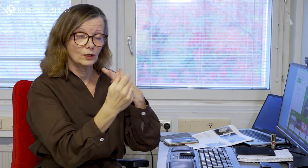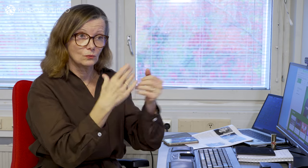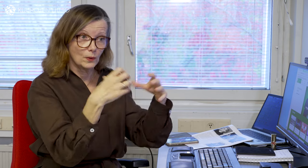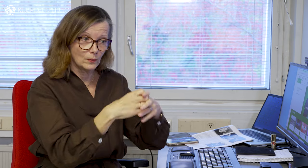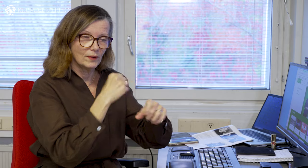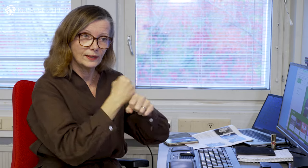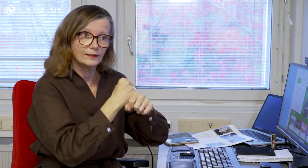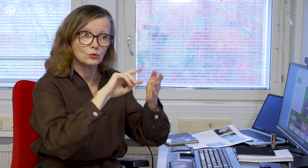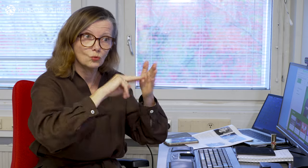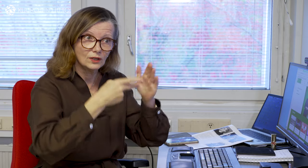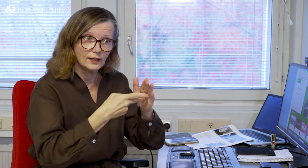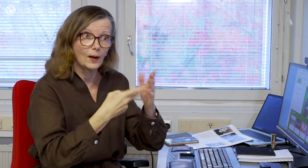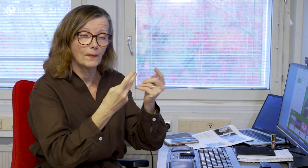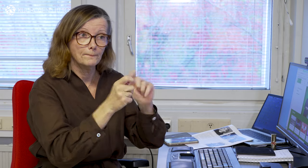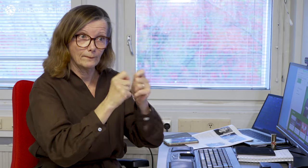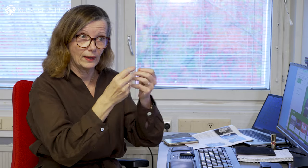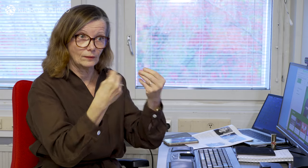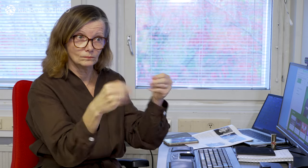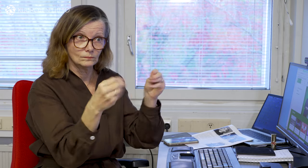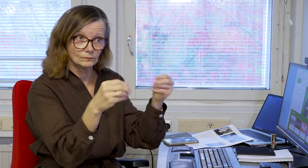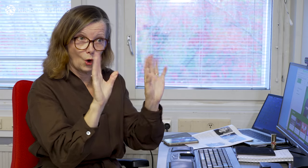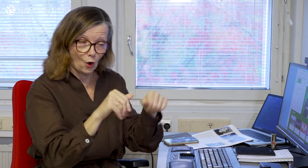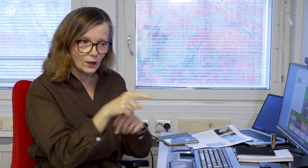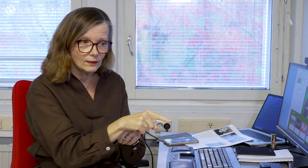Kuurojen Liiton yhteisessä työryhmässä.